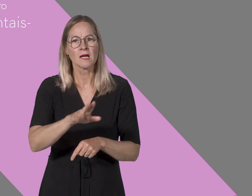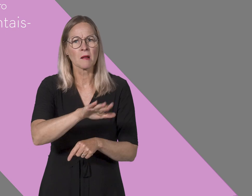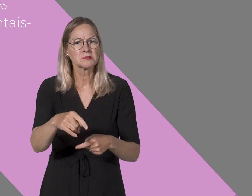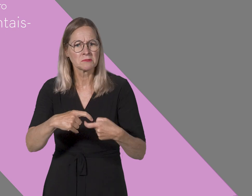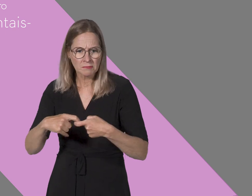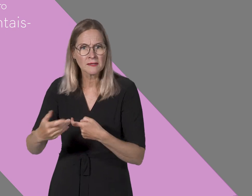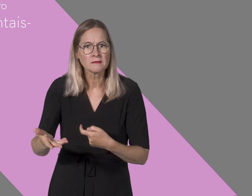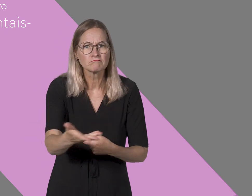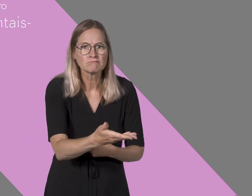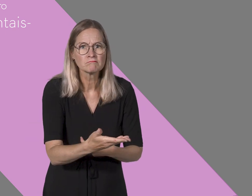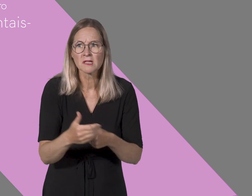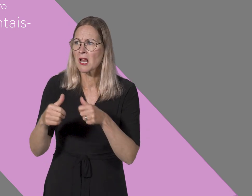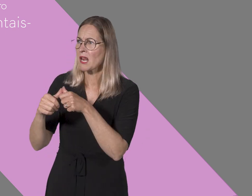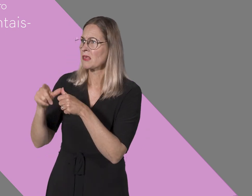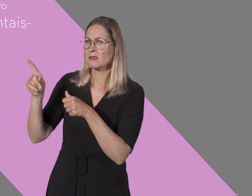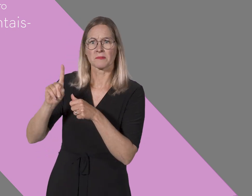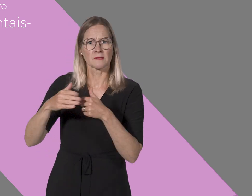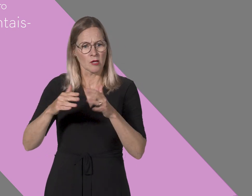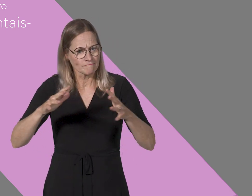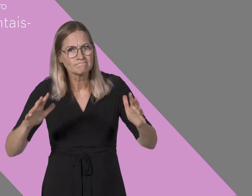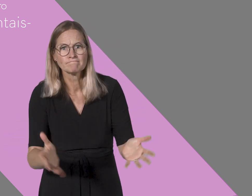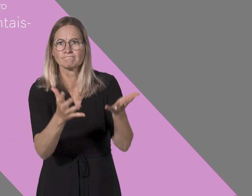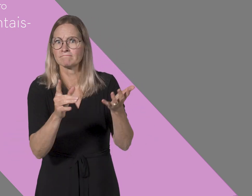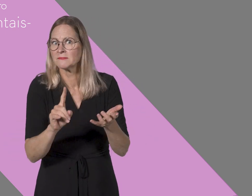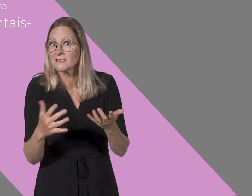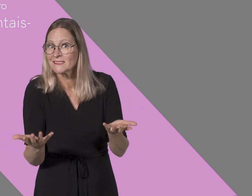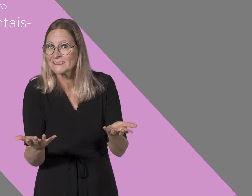mitä liitto tekee lapsiperheiden hyväksi.